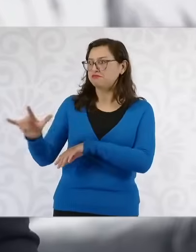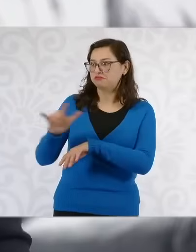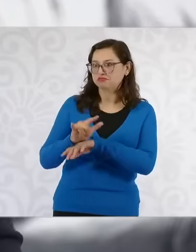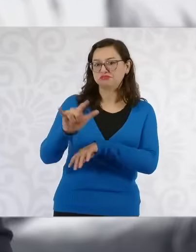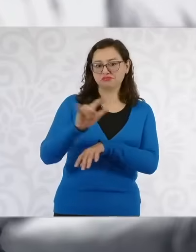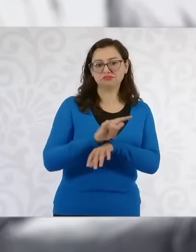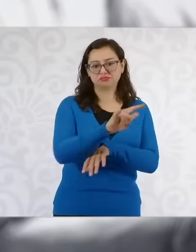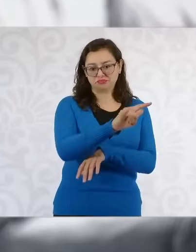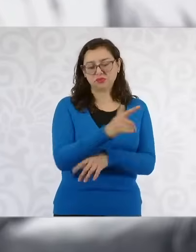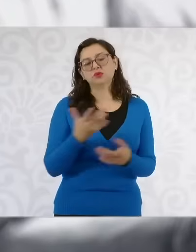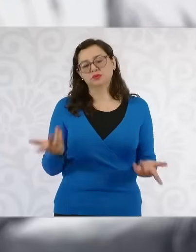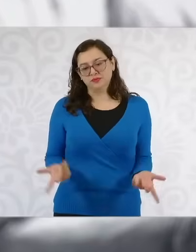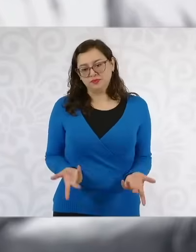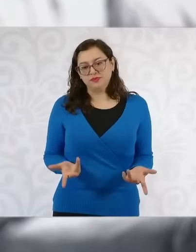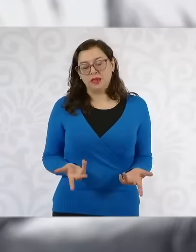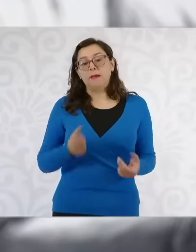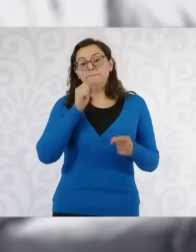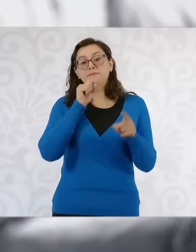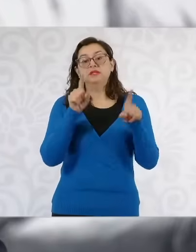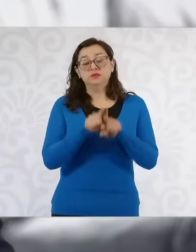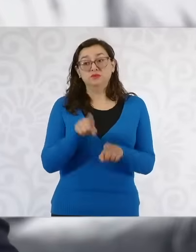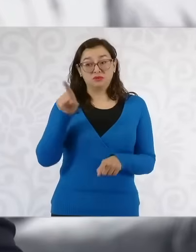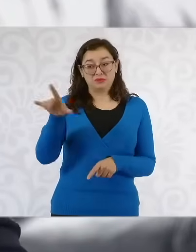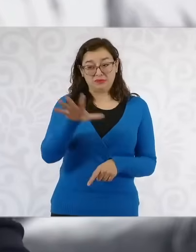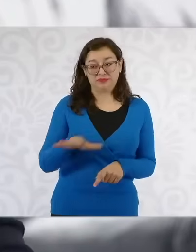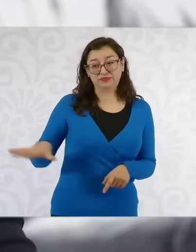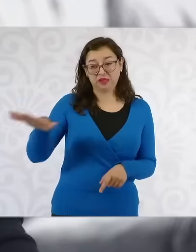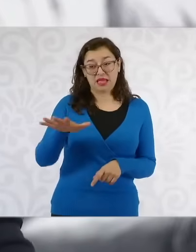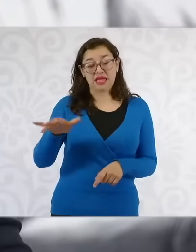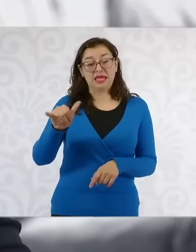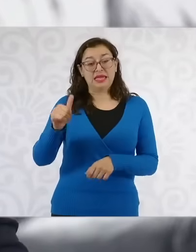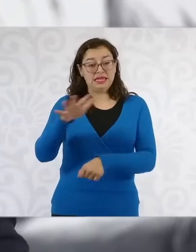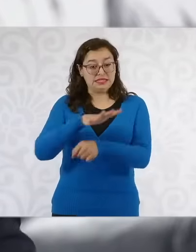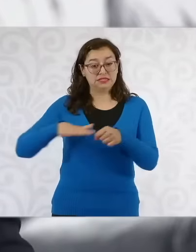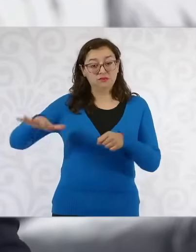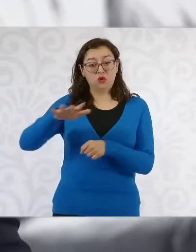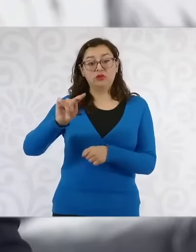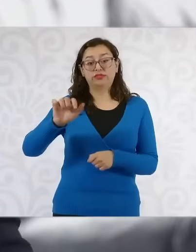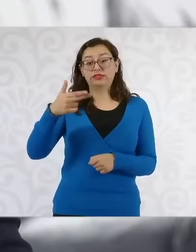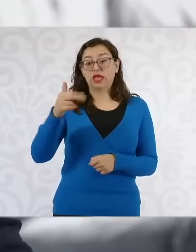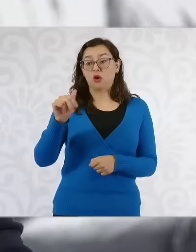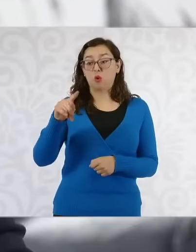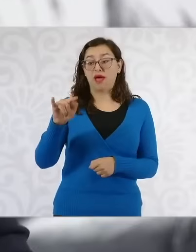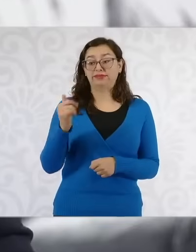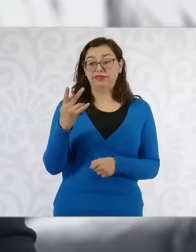principalmente el ismo de Tang huatepec que fue abandonado ya por ciertas por un cierto tiempo